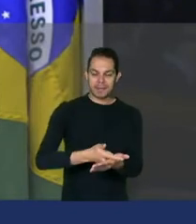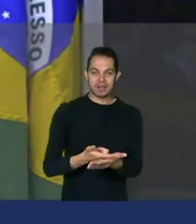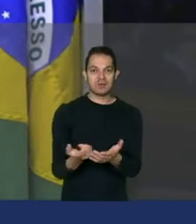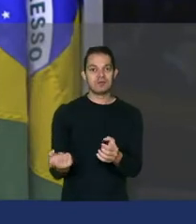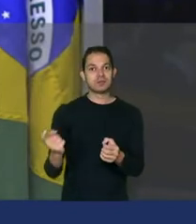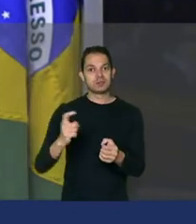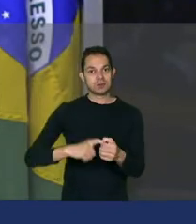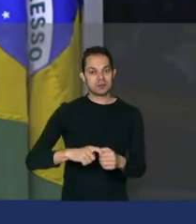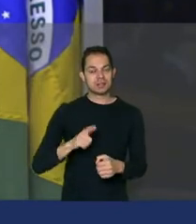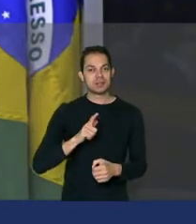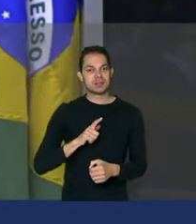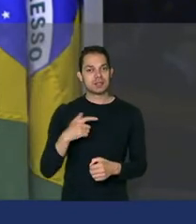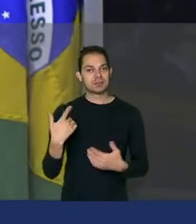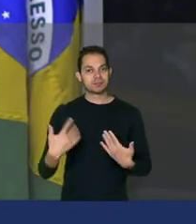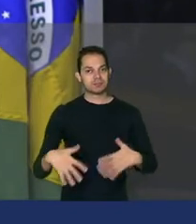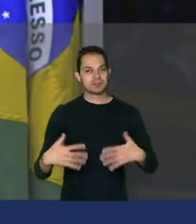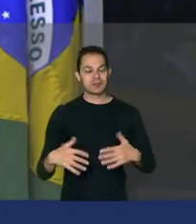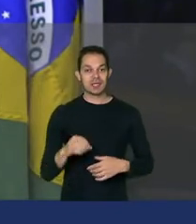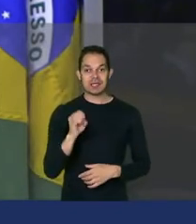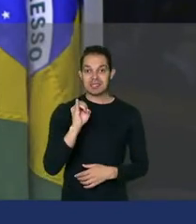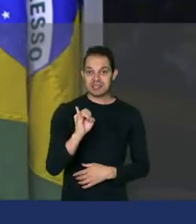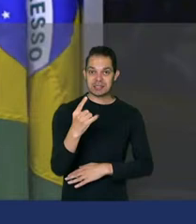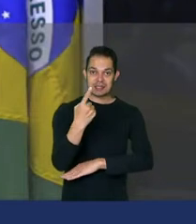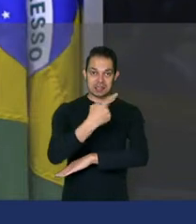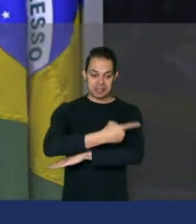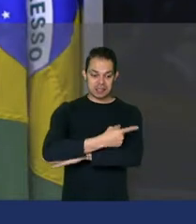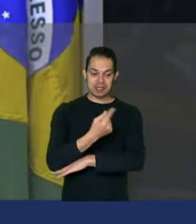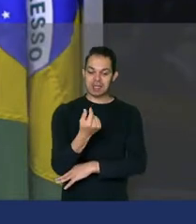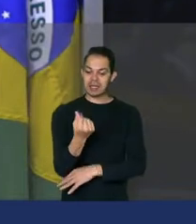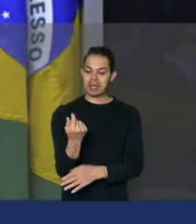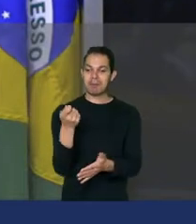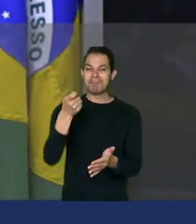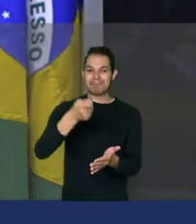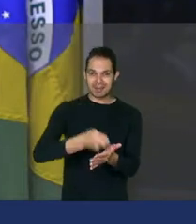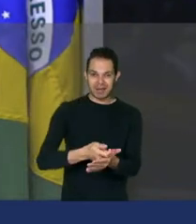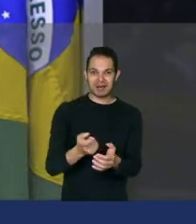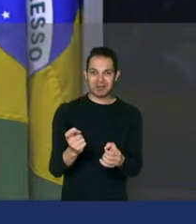PEDÁGIO PEDÁGIO É ESSE FANTASMA VOLTANDO. SE A COBRANÇA DE PEDÁGIO VOLTAR REALMENTE, DEPUTADO CÉLIO